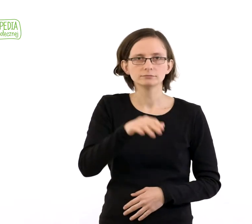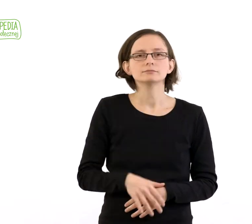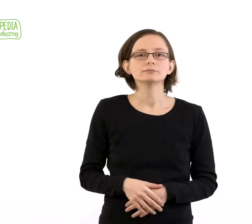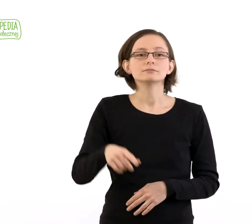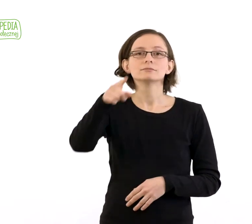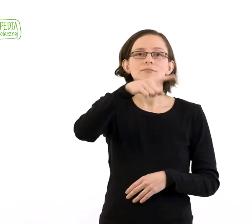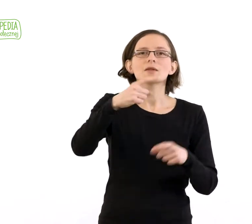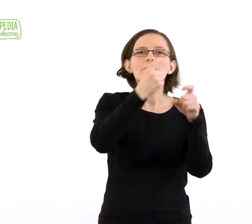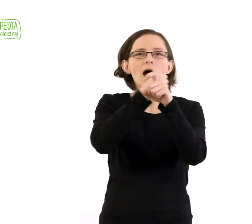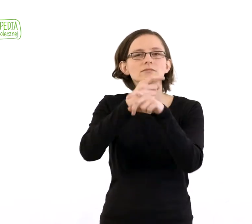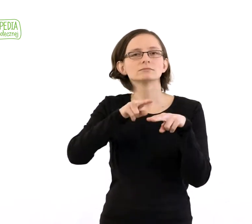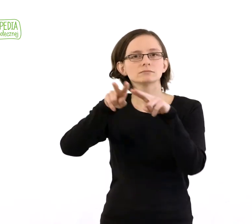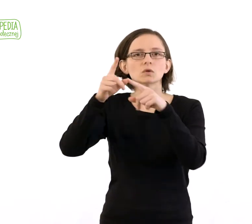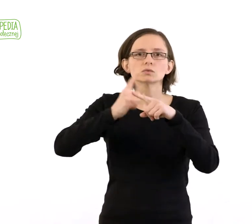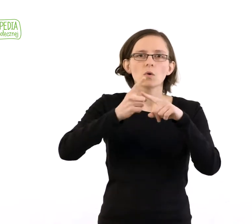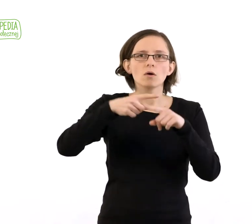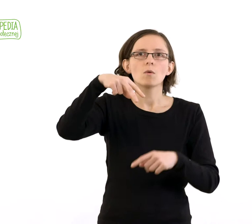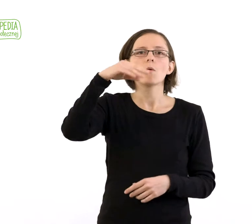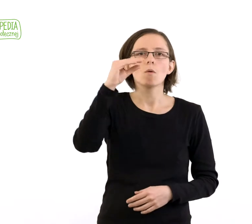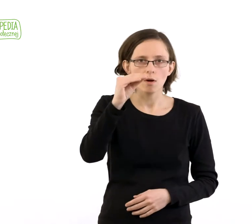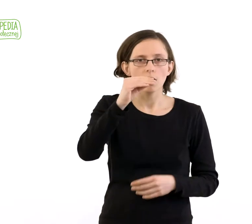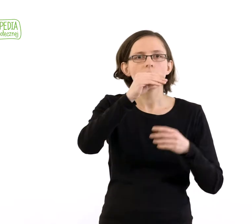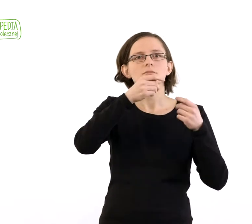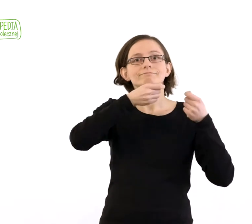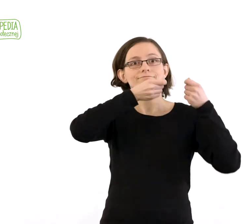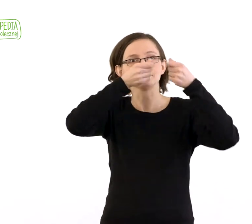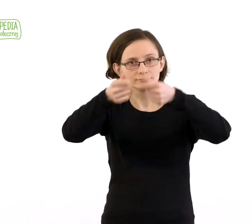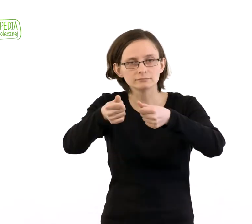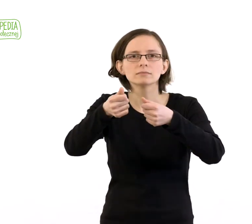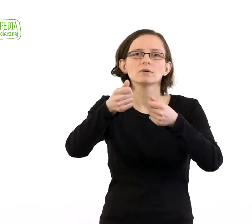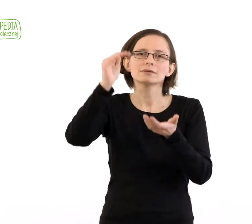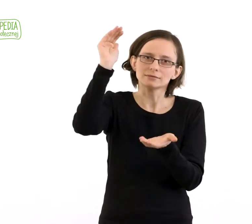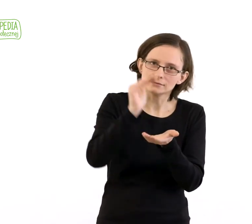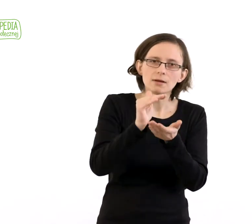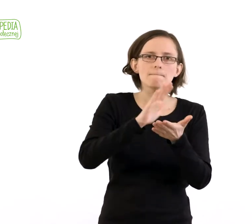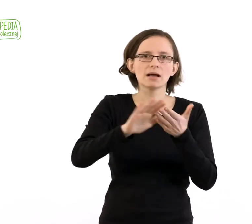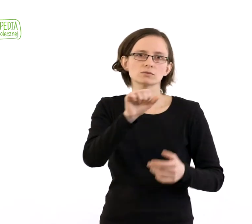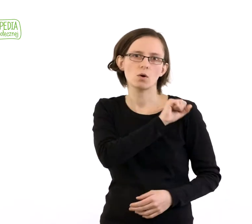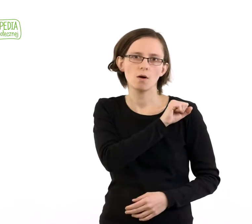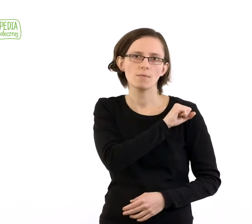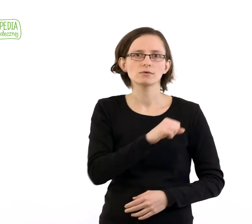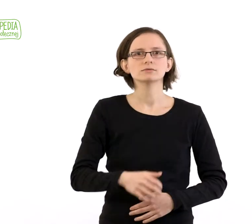walka z bezrobociem w krajach członkowskich.